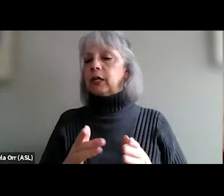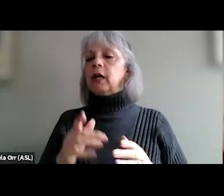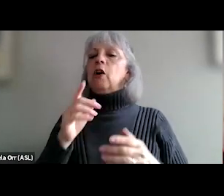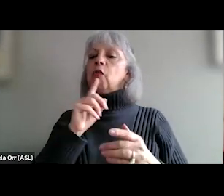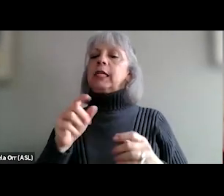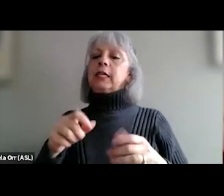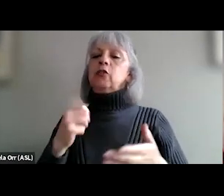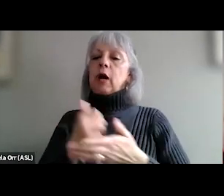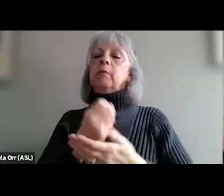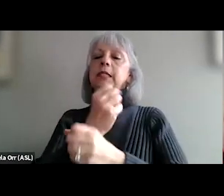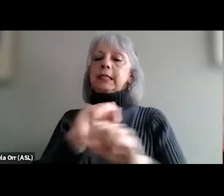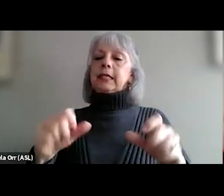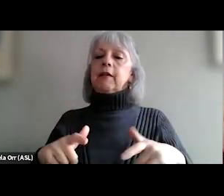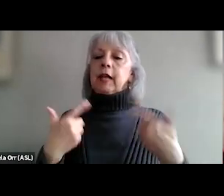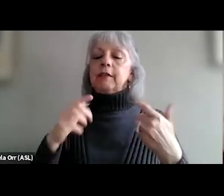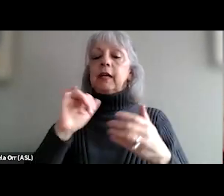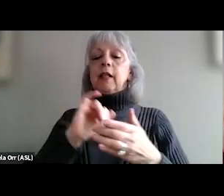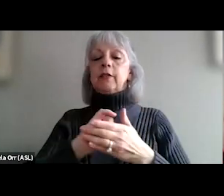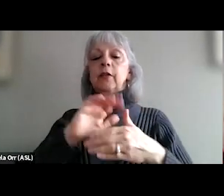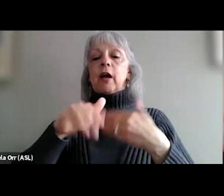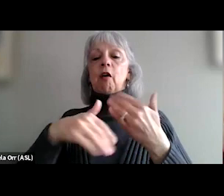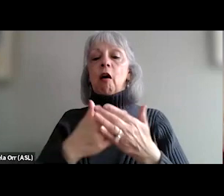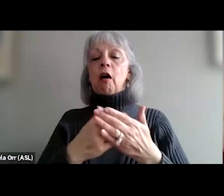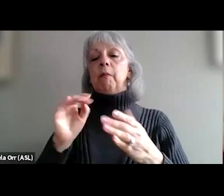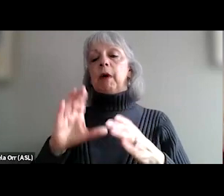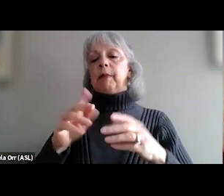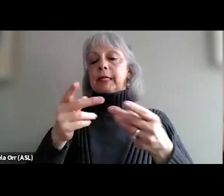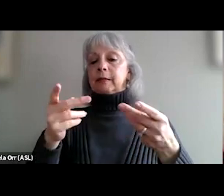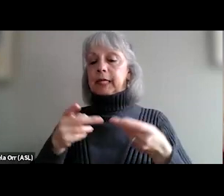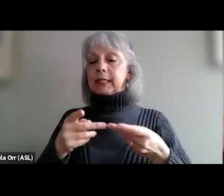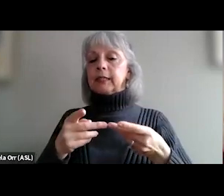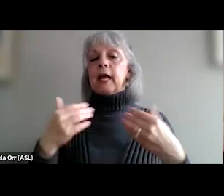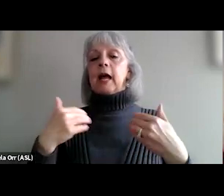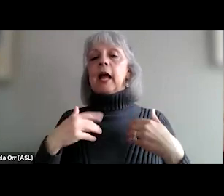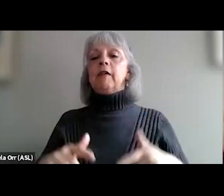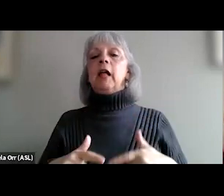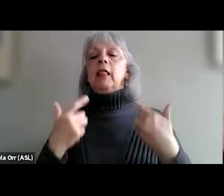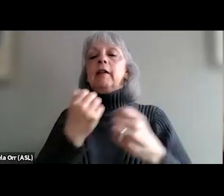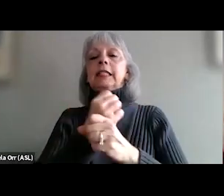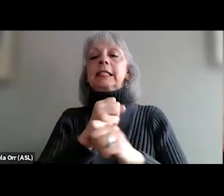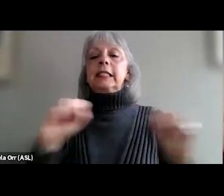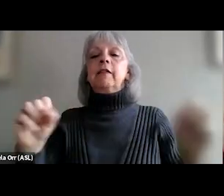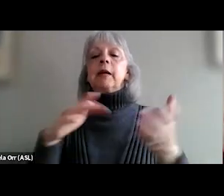asegurando que todos los espacios públicos tengan a mano los medicamentos que salvan vidas para tratar sobredosis